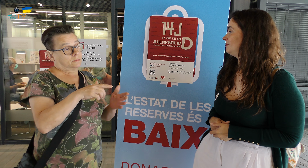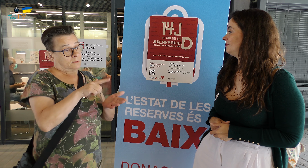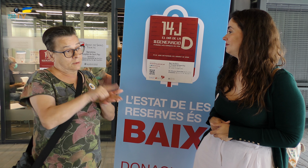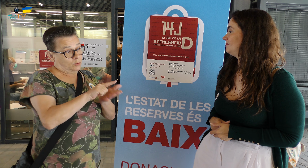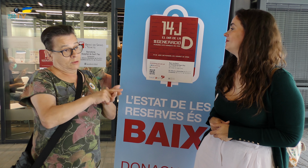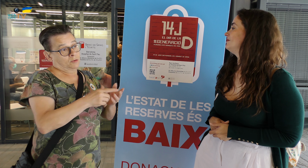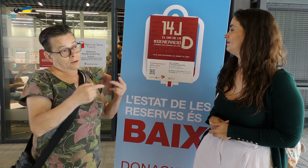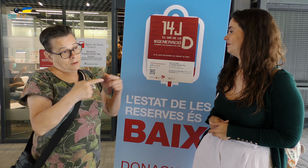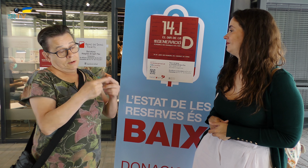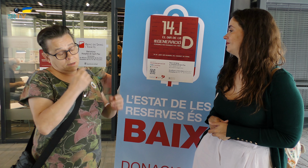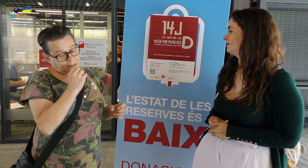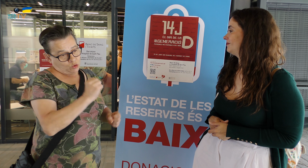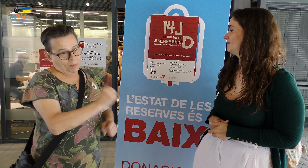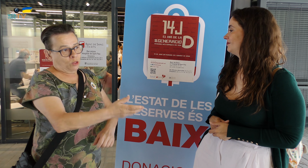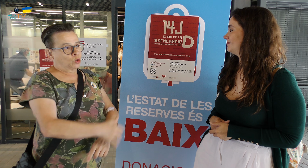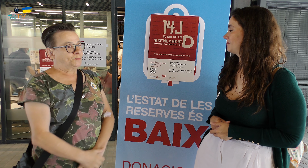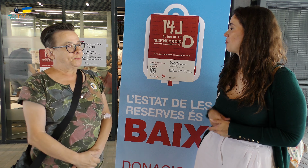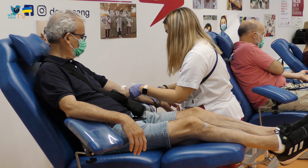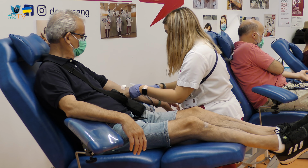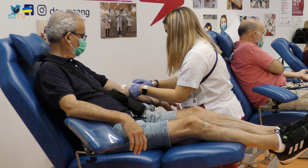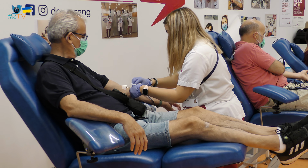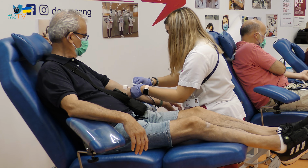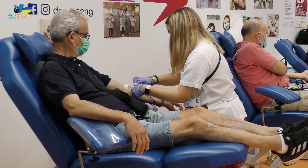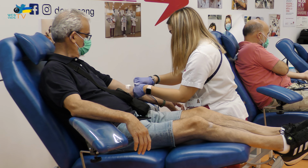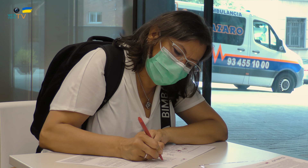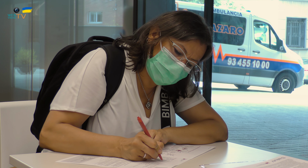I a més a més coincideix amb la celebració de les llengües de signes, així que meravellós.